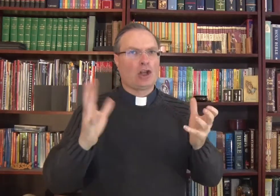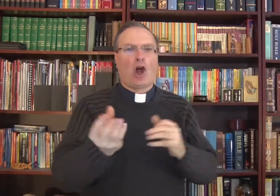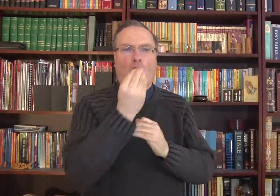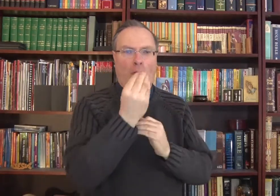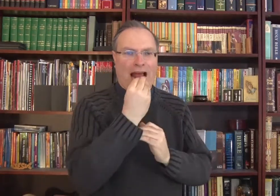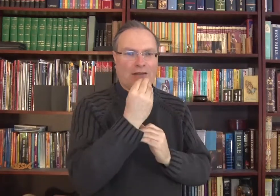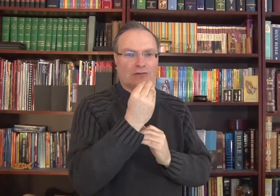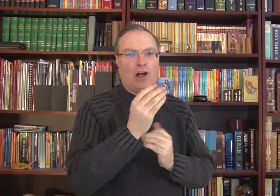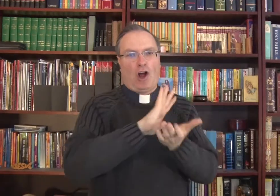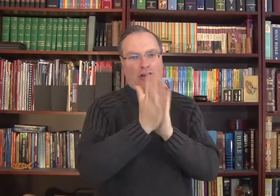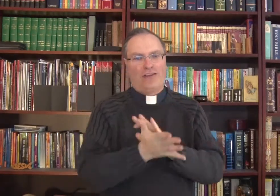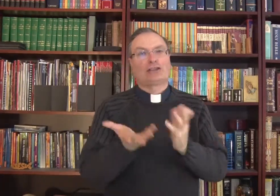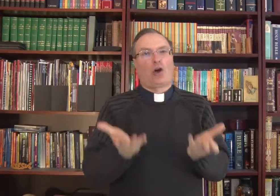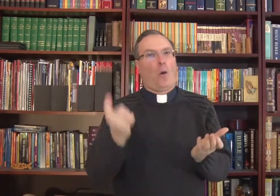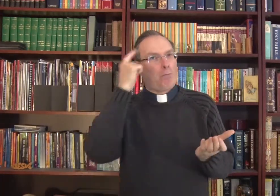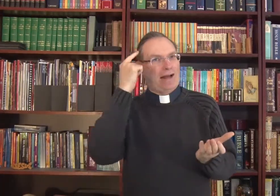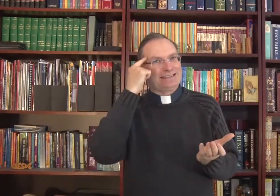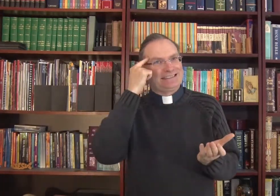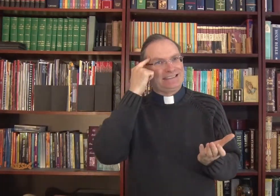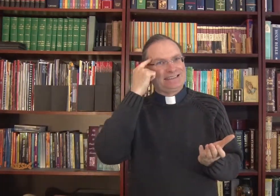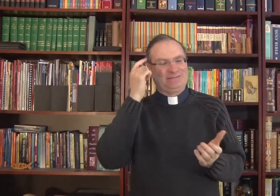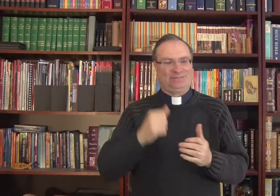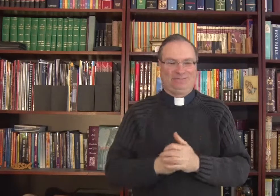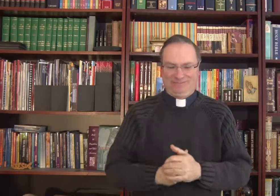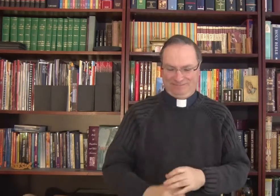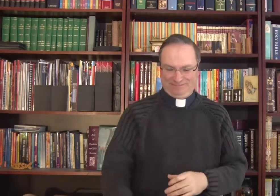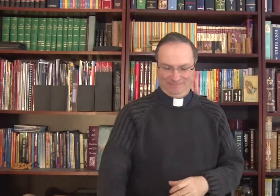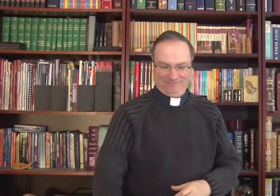«Ce qu’on mange, on devient ce qu’on pense.»